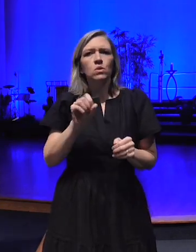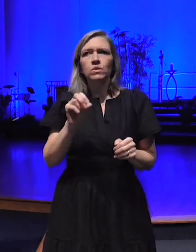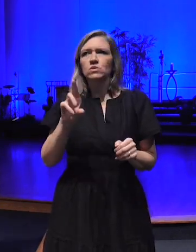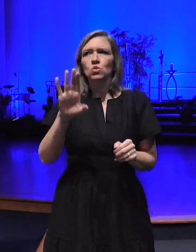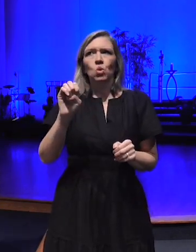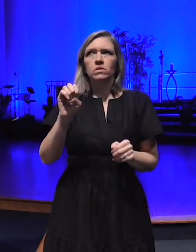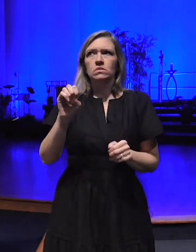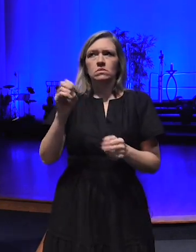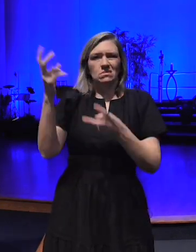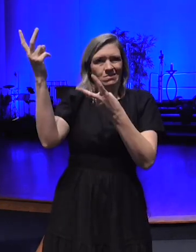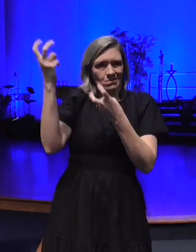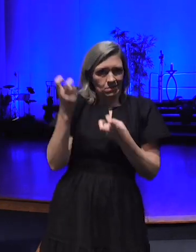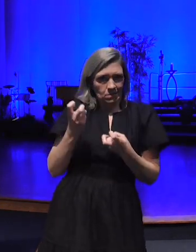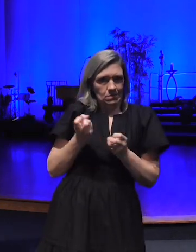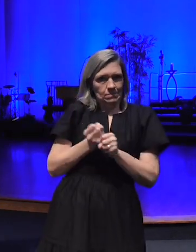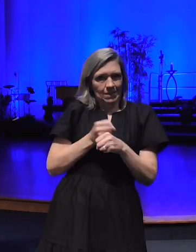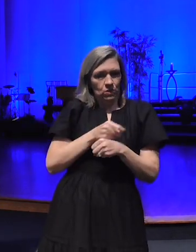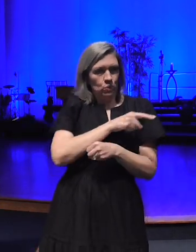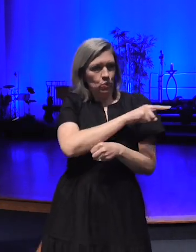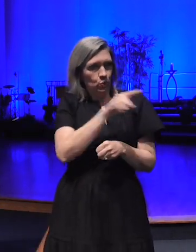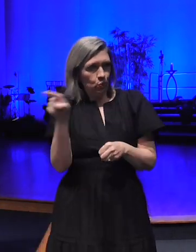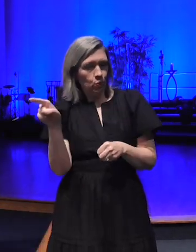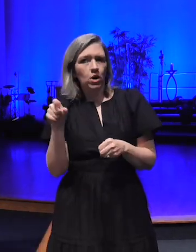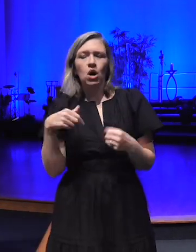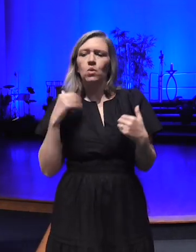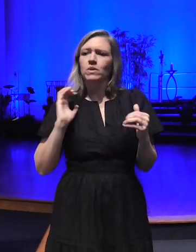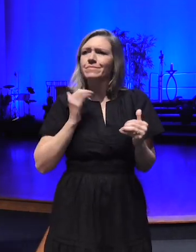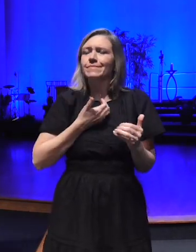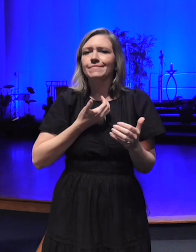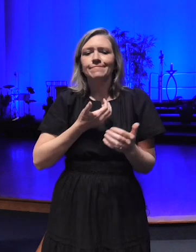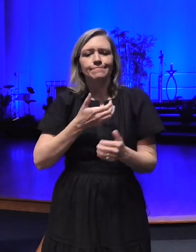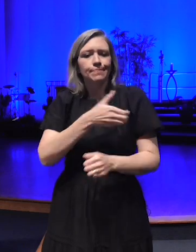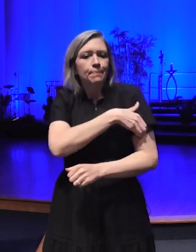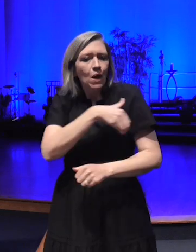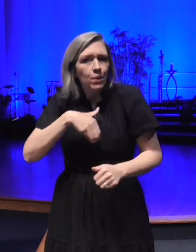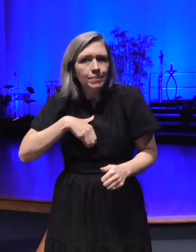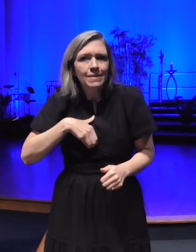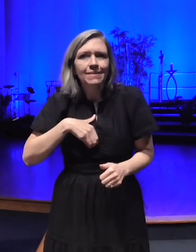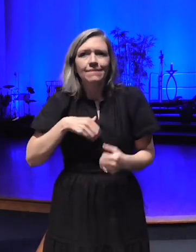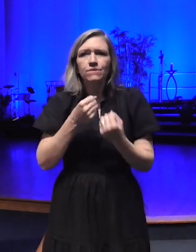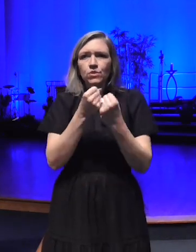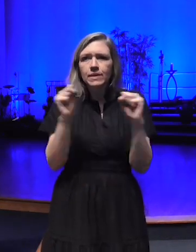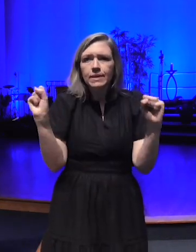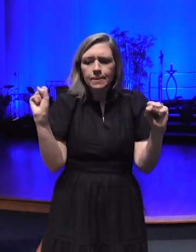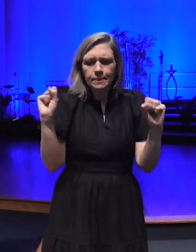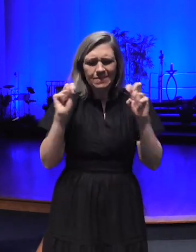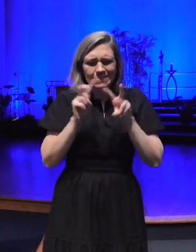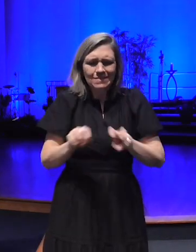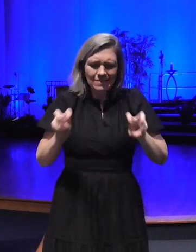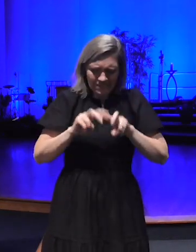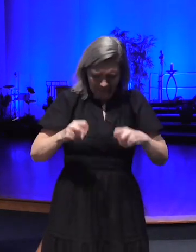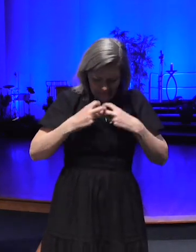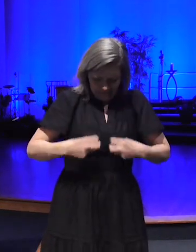Libertad, nuestro verdadero empoderamiento es profundizar en este tú más profundo y despejar el camino para que más de su